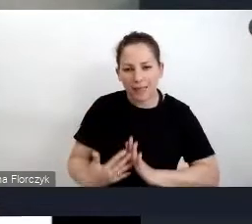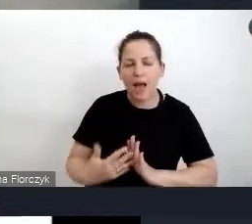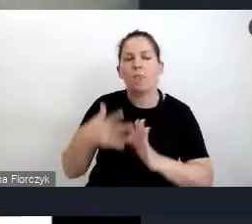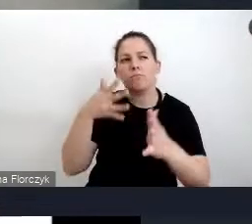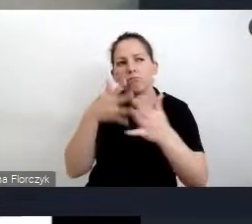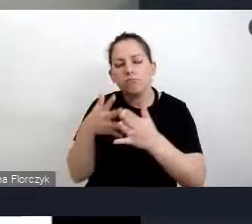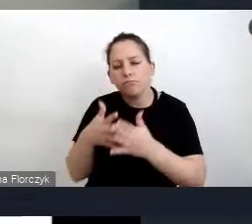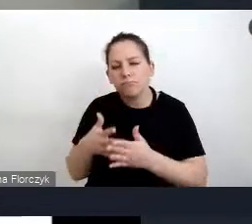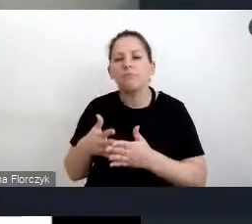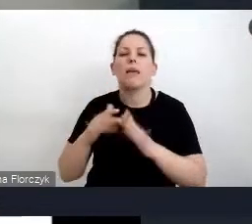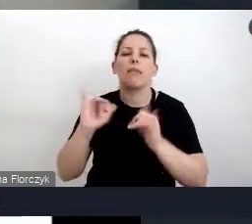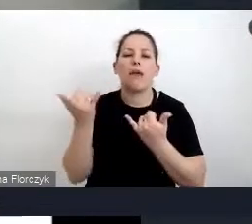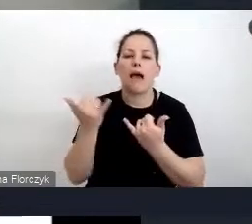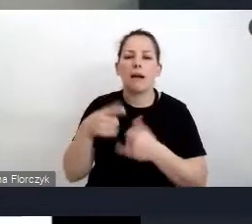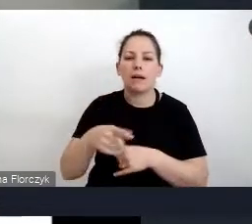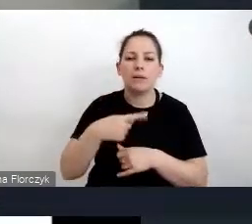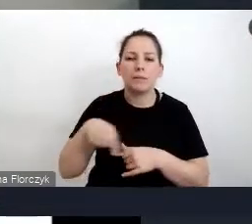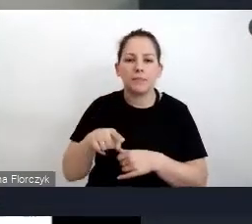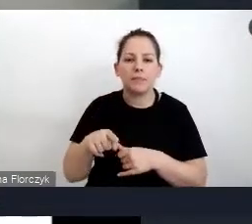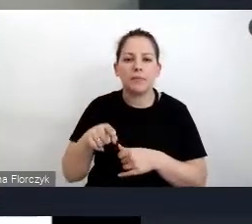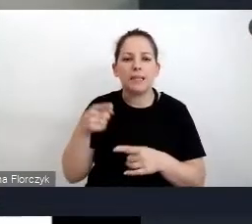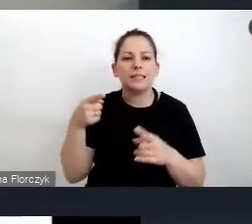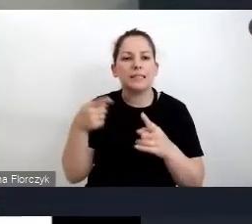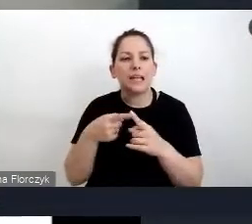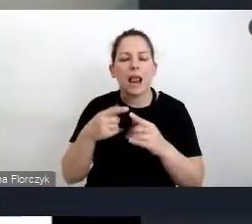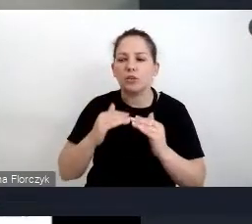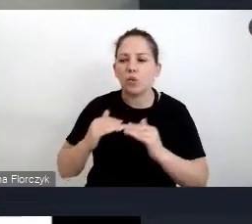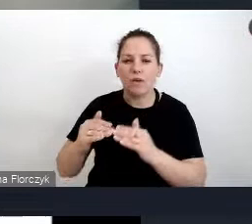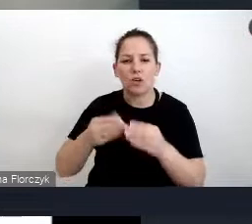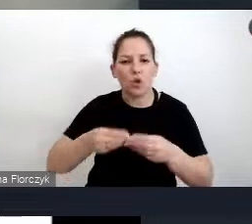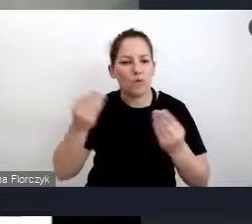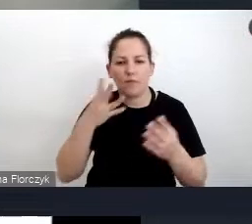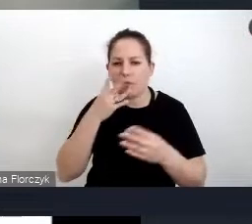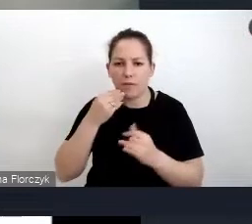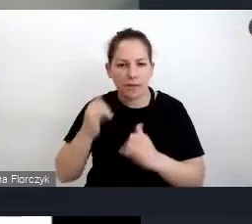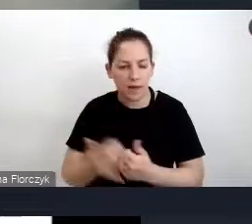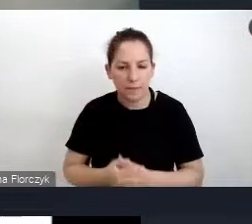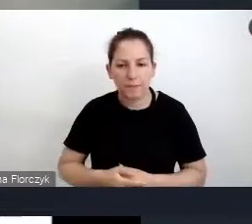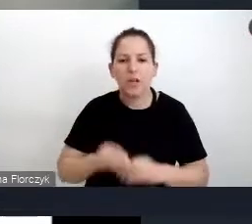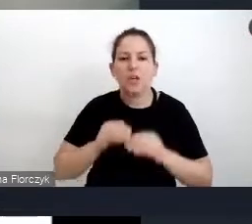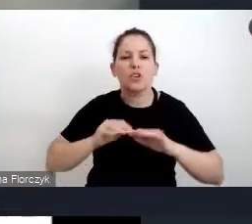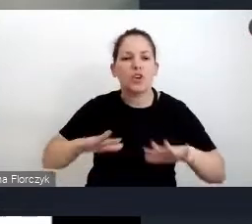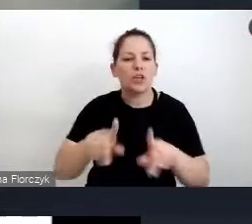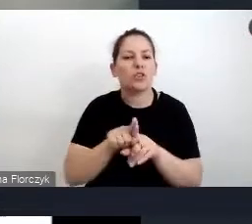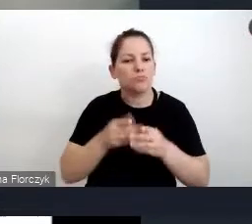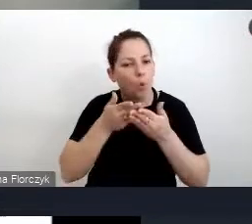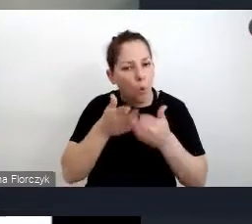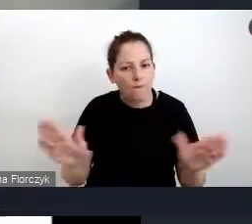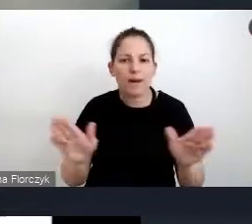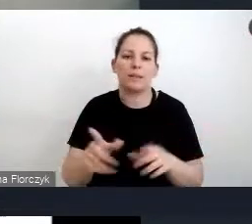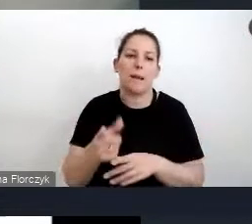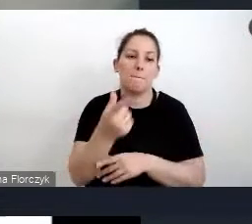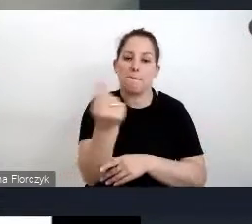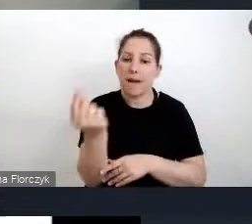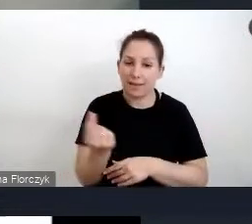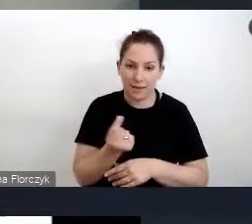jak ich priorytety mają się do Celów Zrównoważonego Rozwoju. Sieć jest również otwarta na partnerskie szkolenia